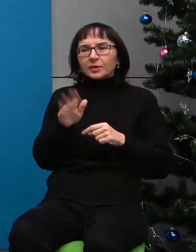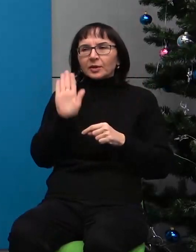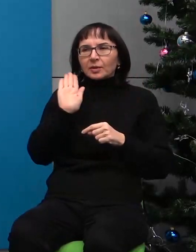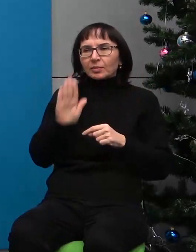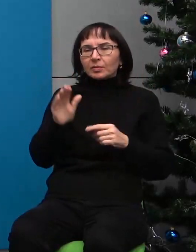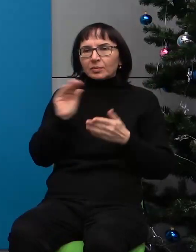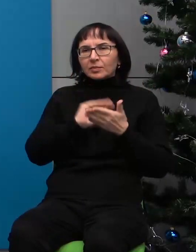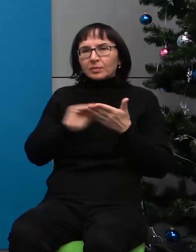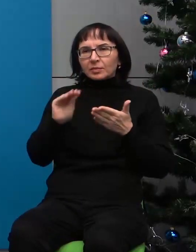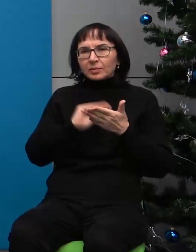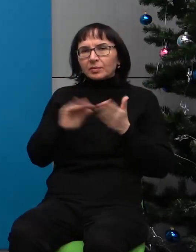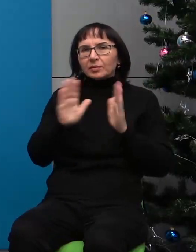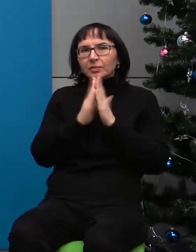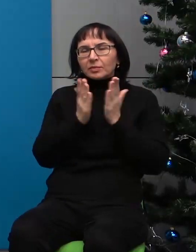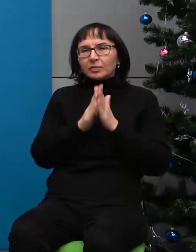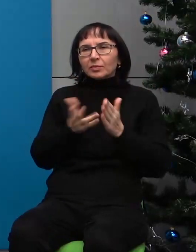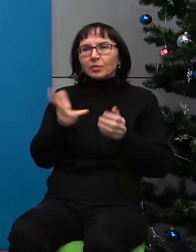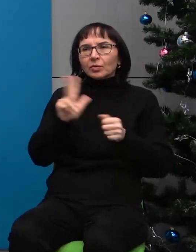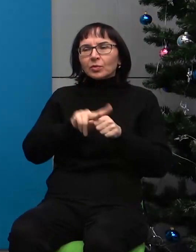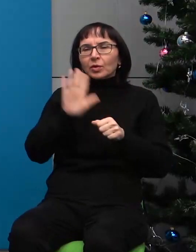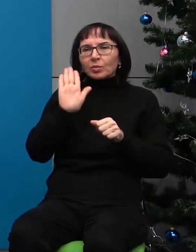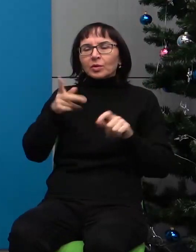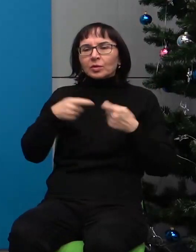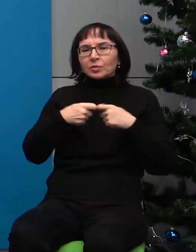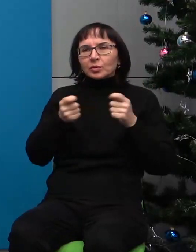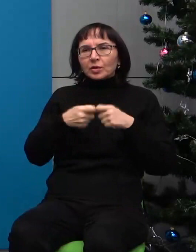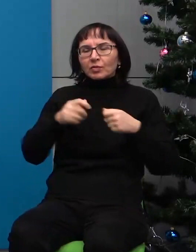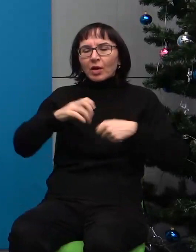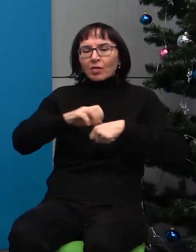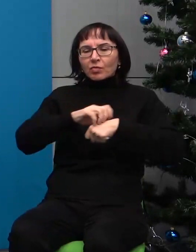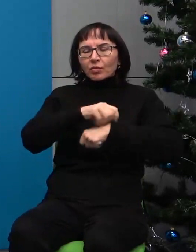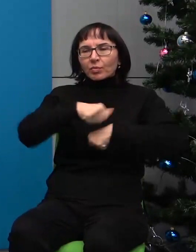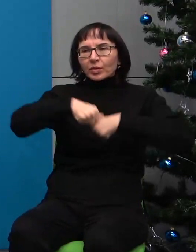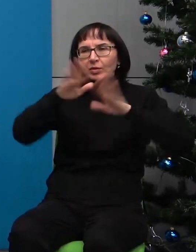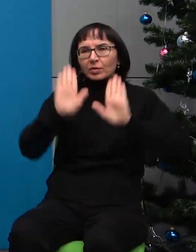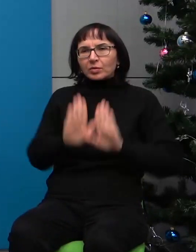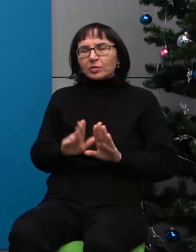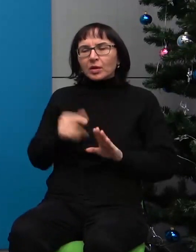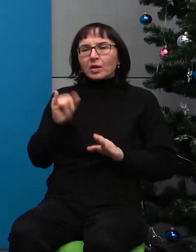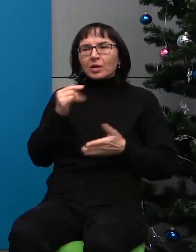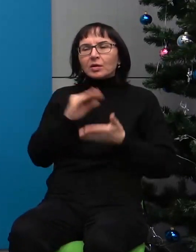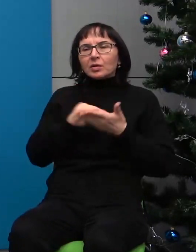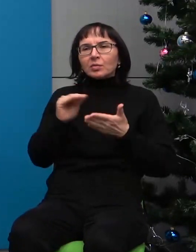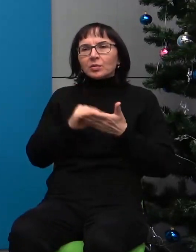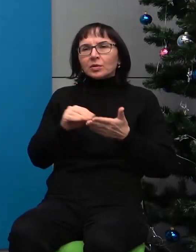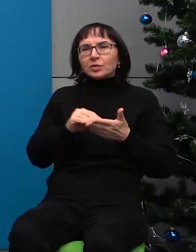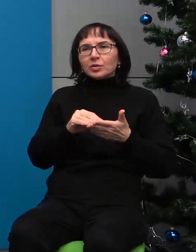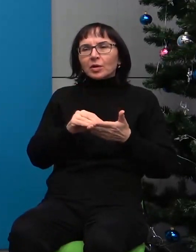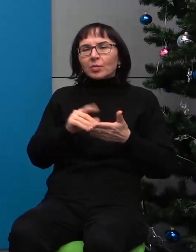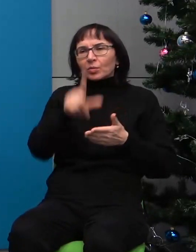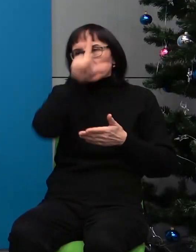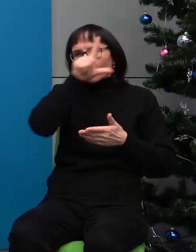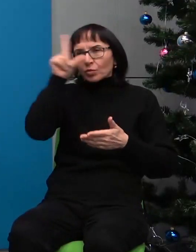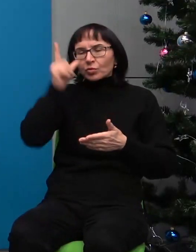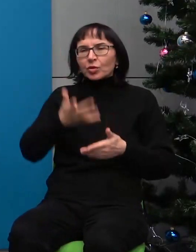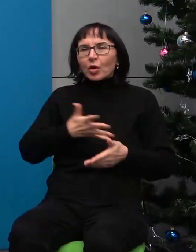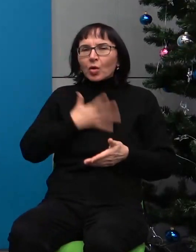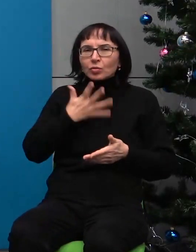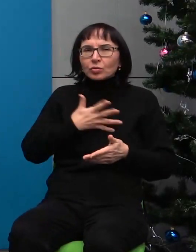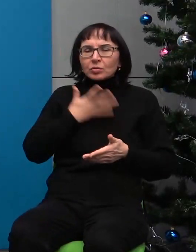która będzie w Biedronce. I teraz jak to napisać, żeby ludzie czuli to, co ty czułeś. To jest tak ważne.